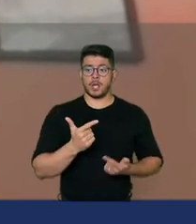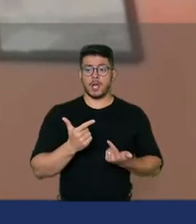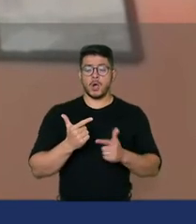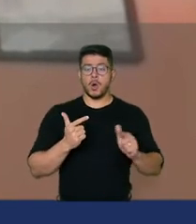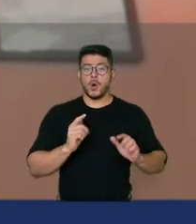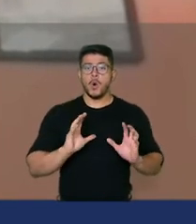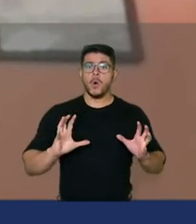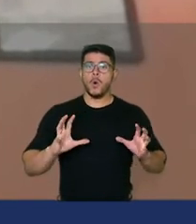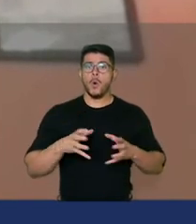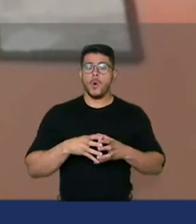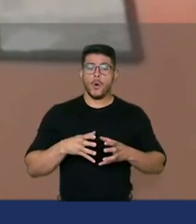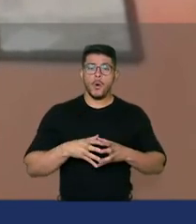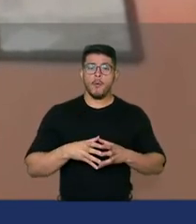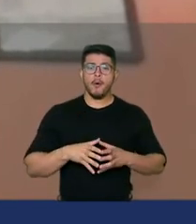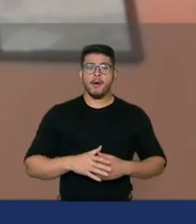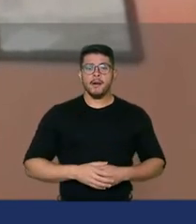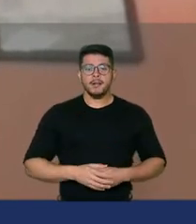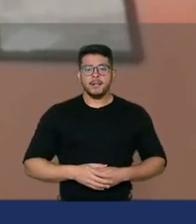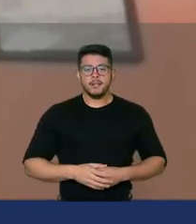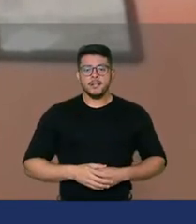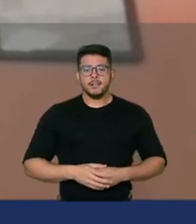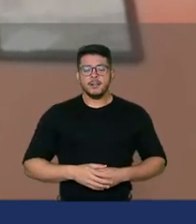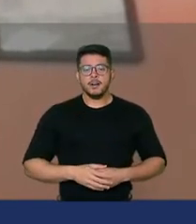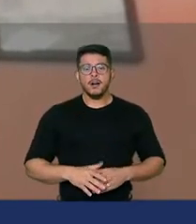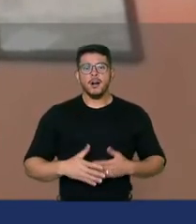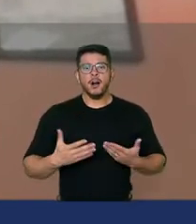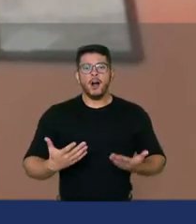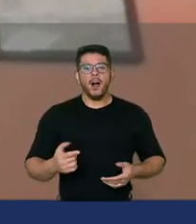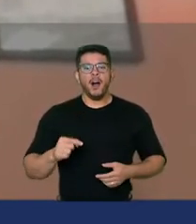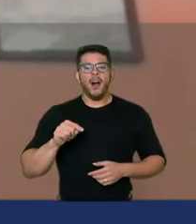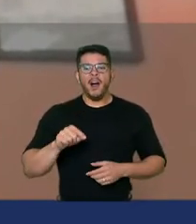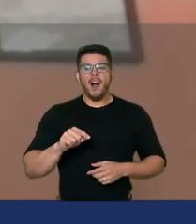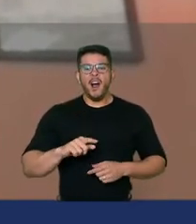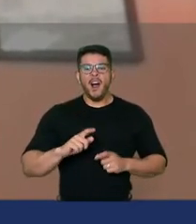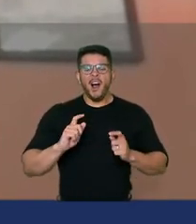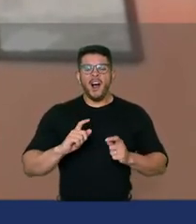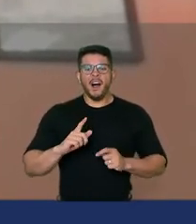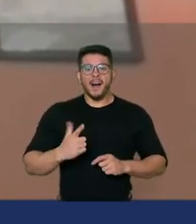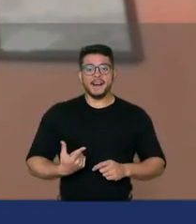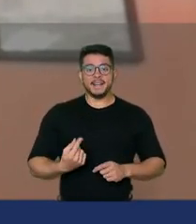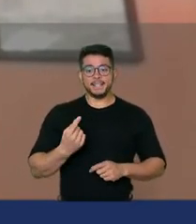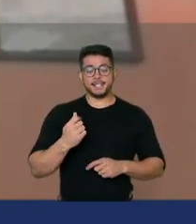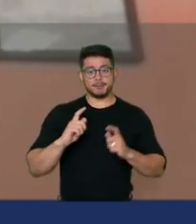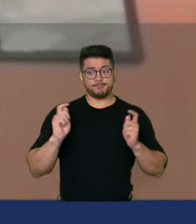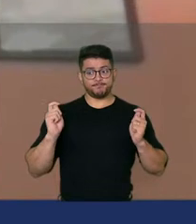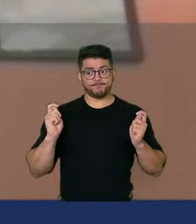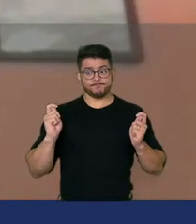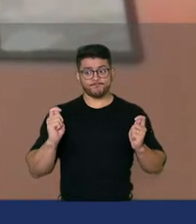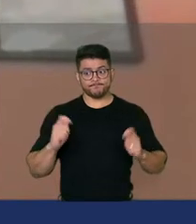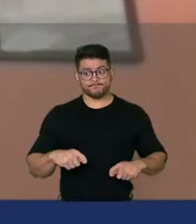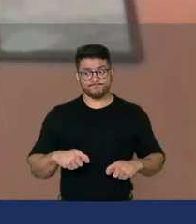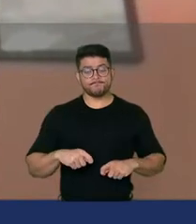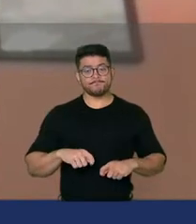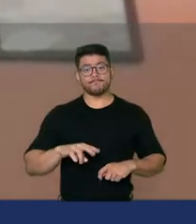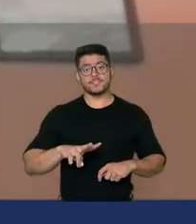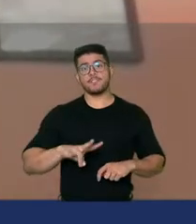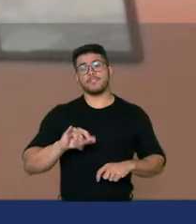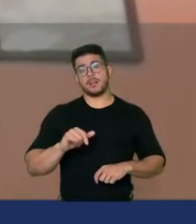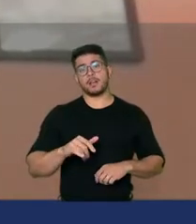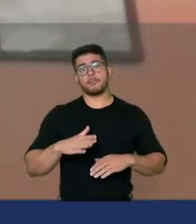QUE, ÀS VEZES, ORGANIZAÇÕES É A MAIOR PARTE DO PLENÁRIO MENOS ESTRUTURADAS, ALCANCE DESSE... DESSE BENEFÍCIO QUE